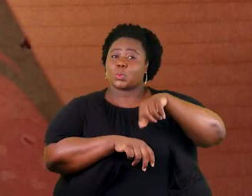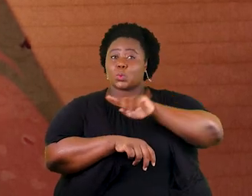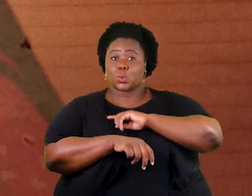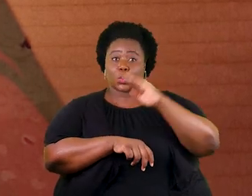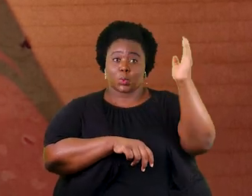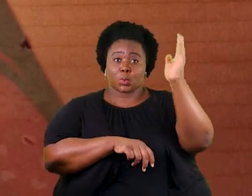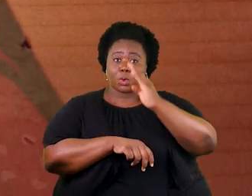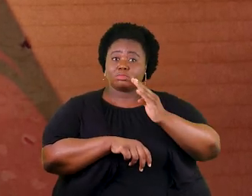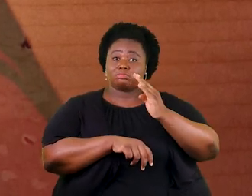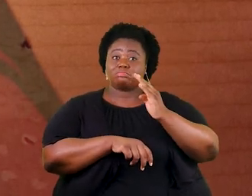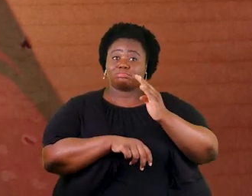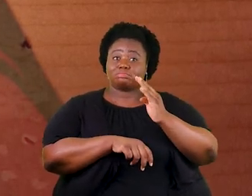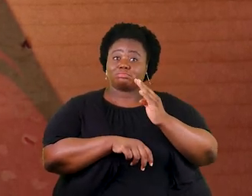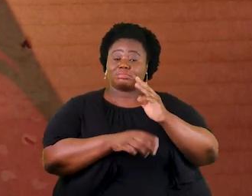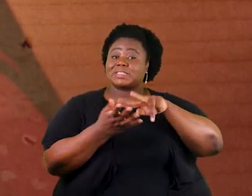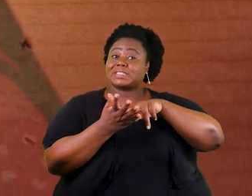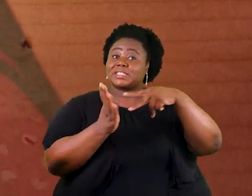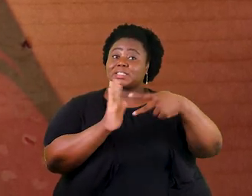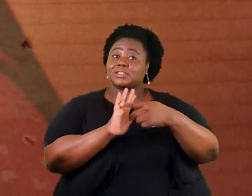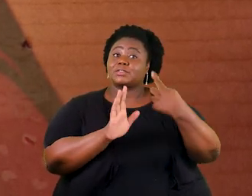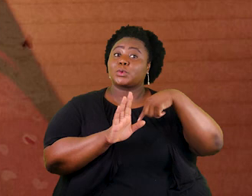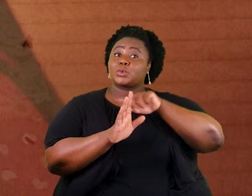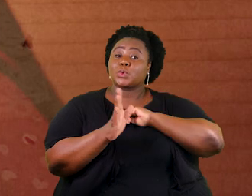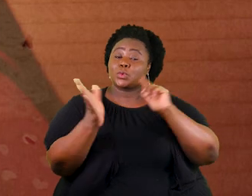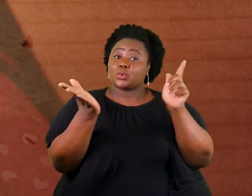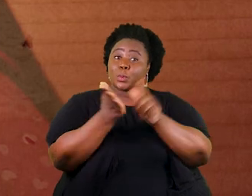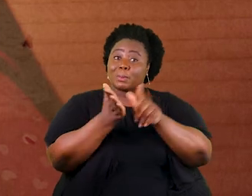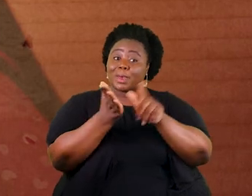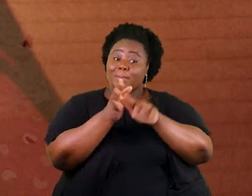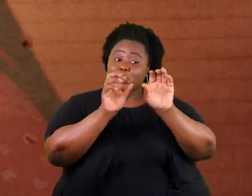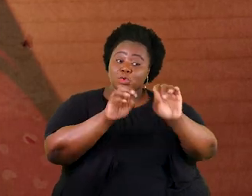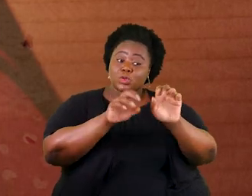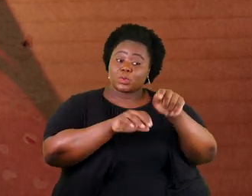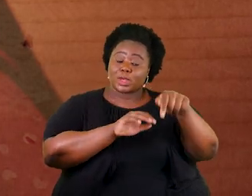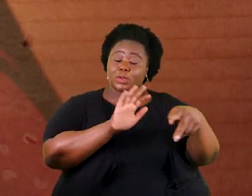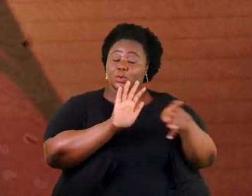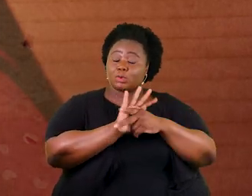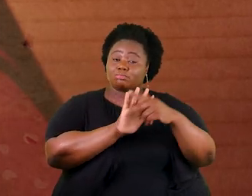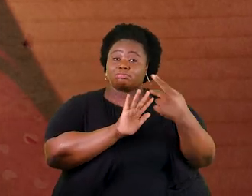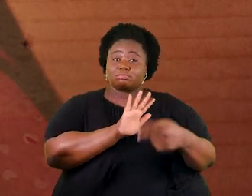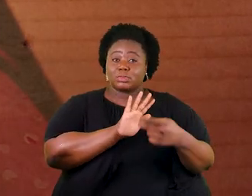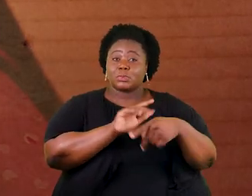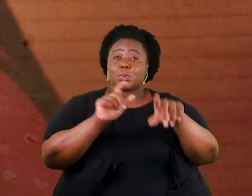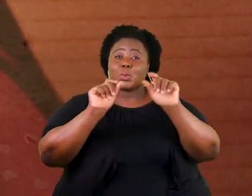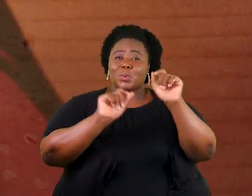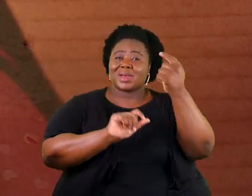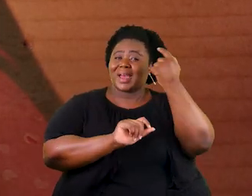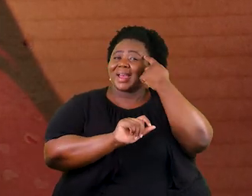repercutiu em nosso papel enquanto educadores dessa pátria. O que essa ideia de liberdade